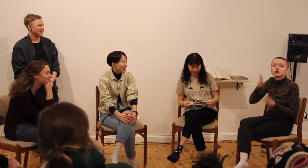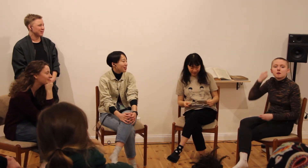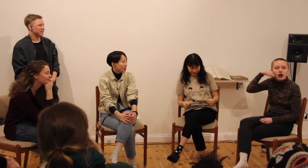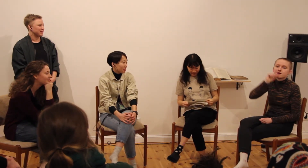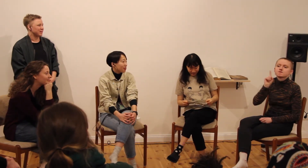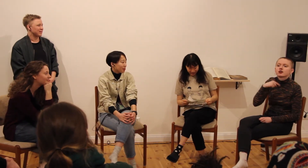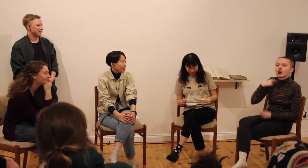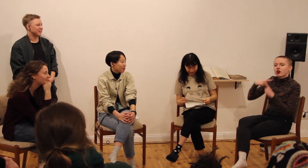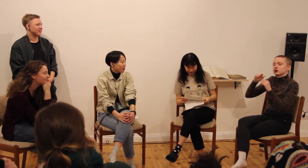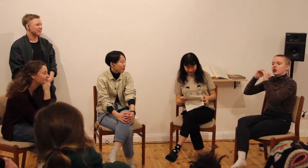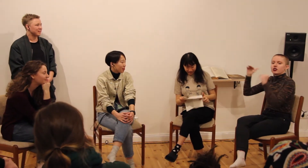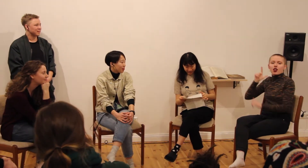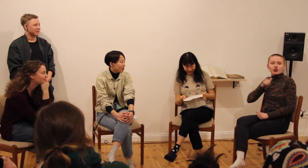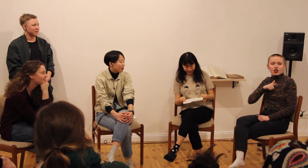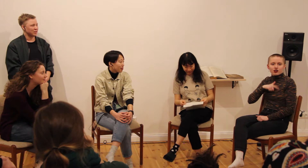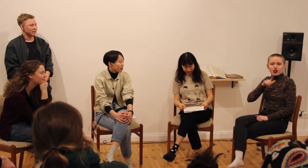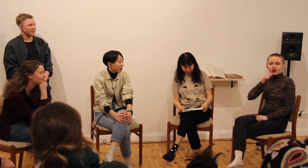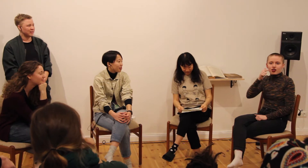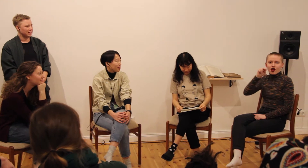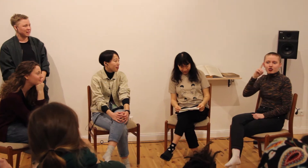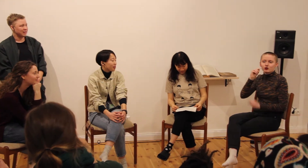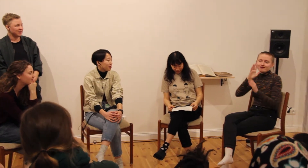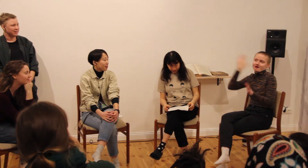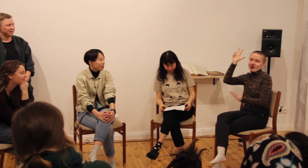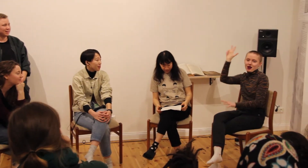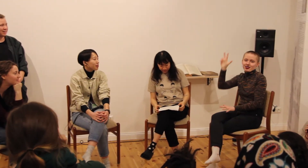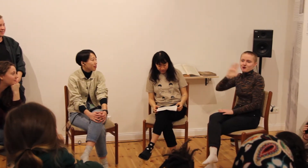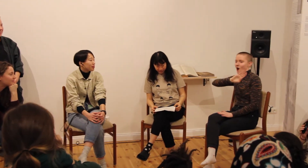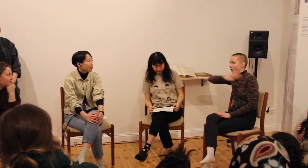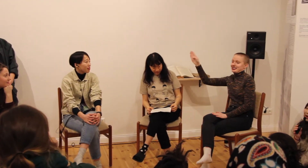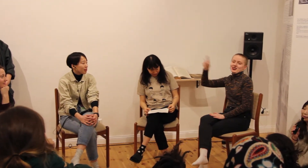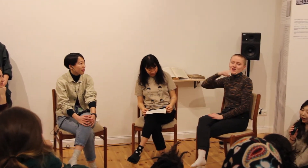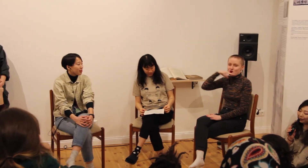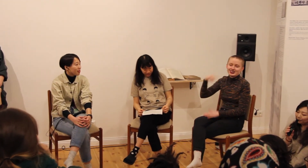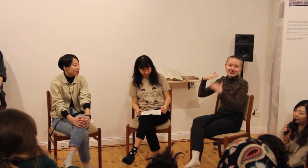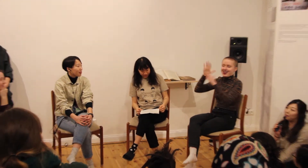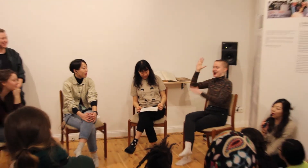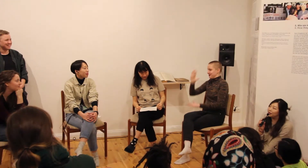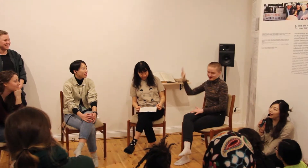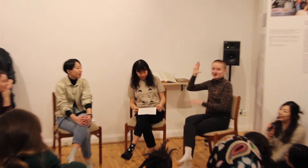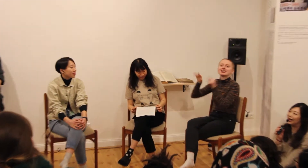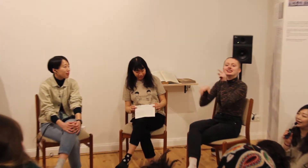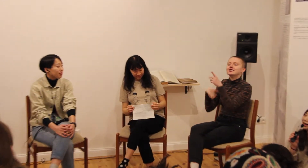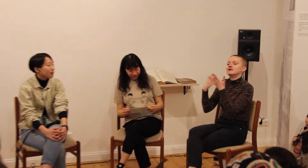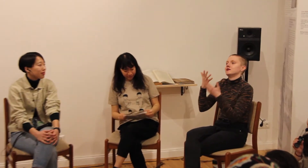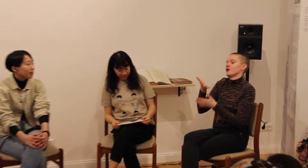ich bin selber nicht in Berlin aufgewachsen, sondern in Lettland, also eher Osteuropa.